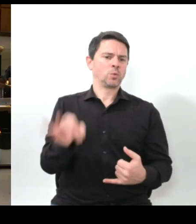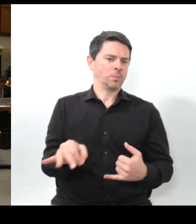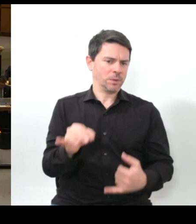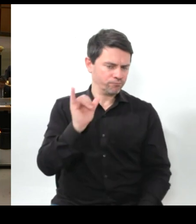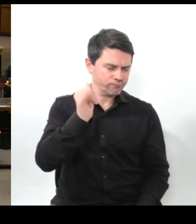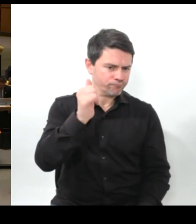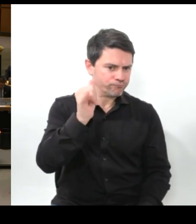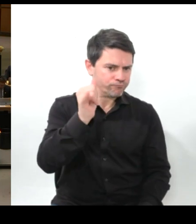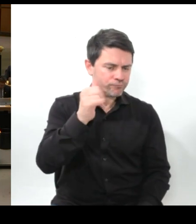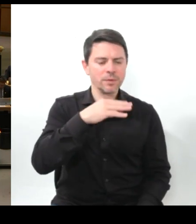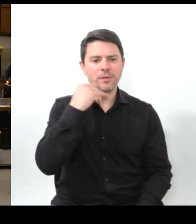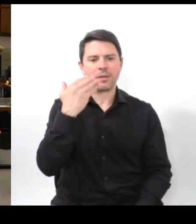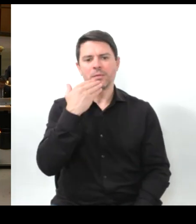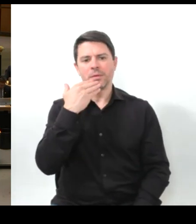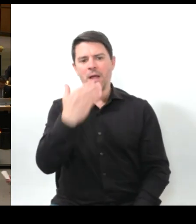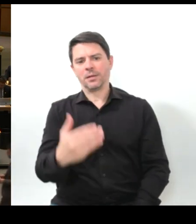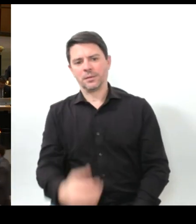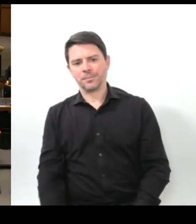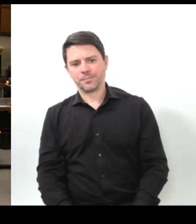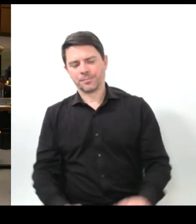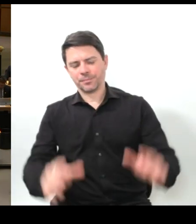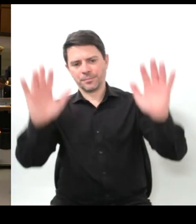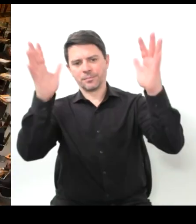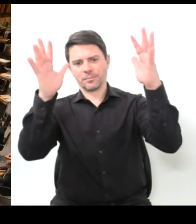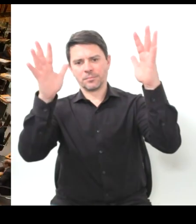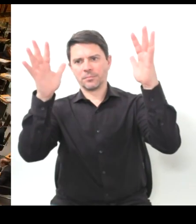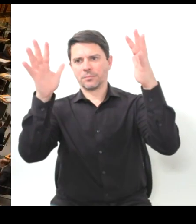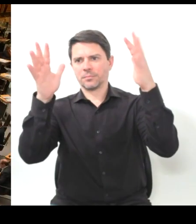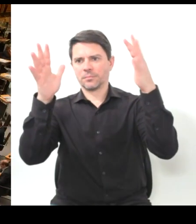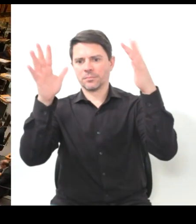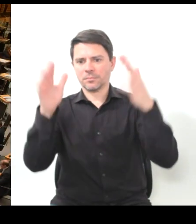Vielen Dank, Herr Kollege. Für Die Fraktion Bündnis 90 /Die Grünen hat die Kollegin